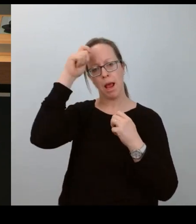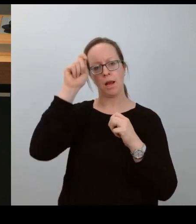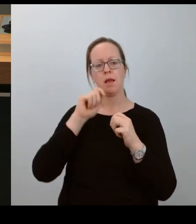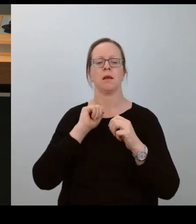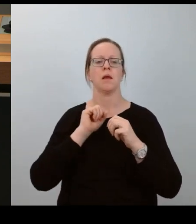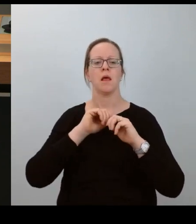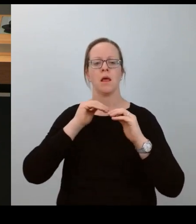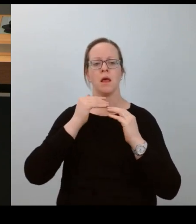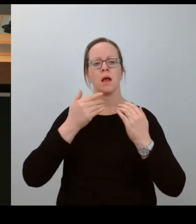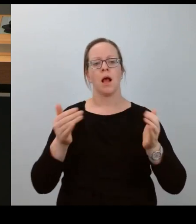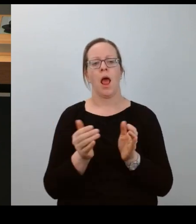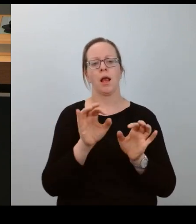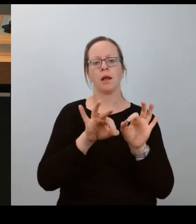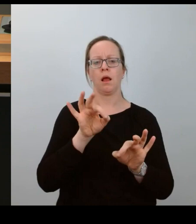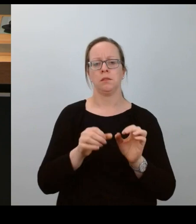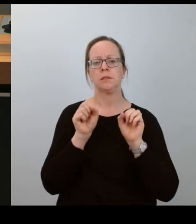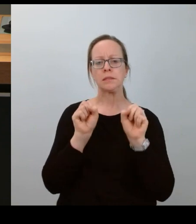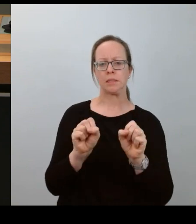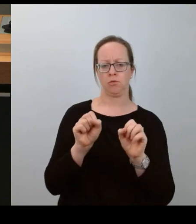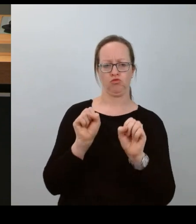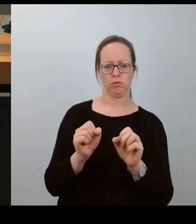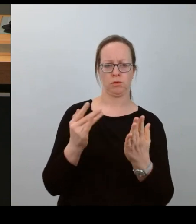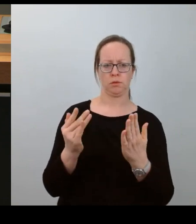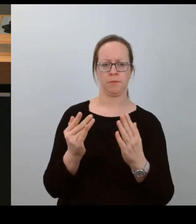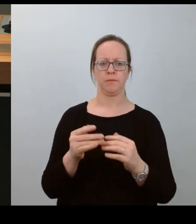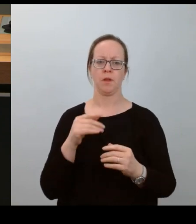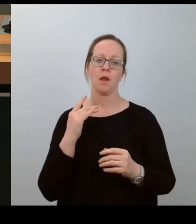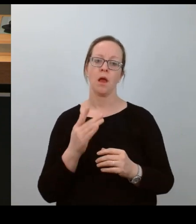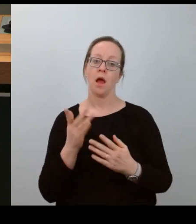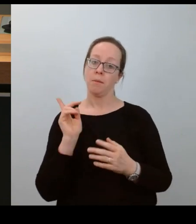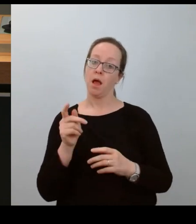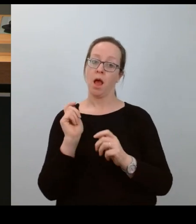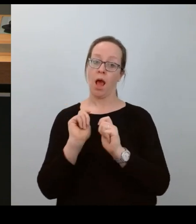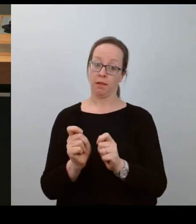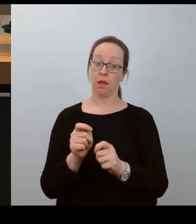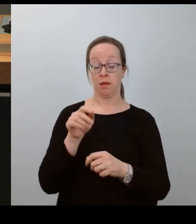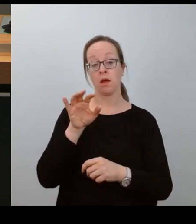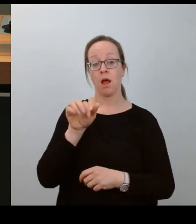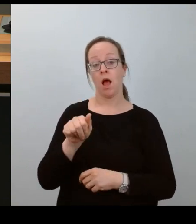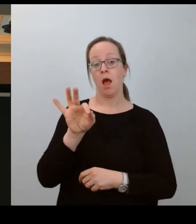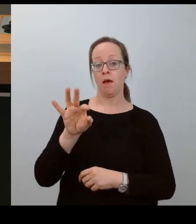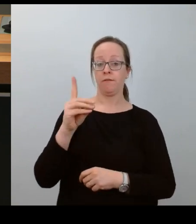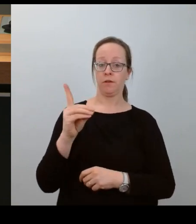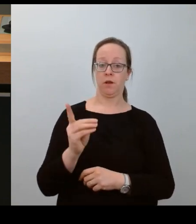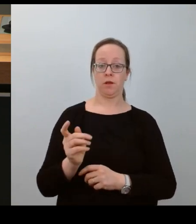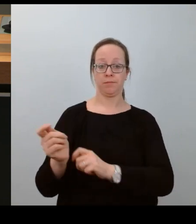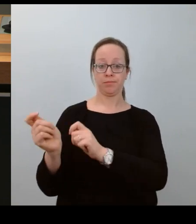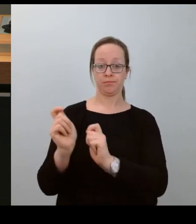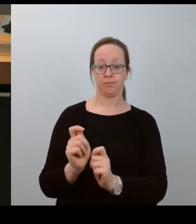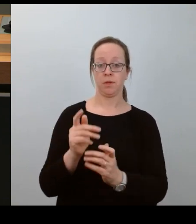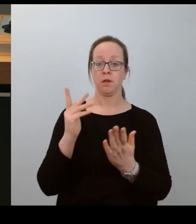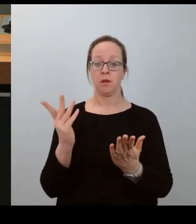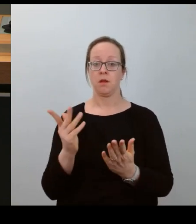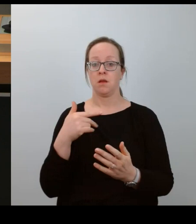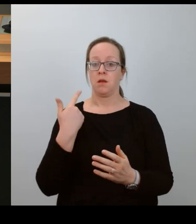mit externem Sachverstand, wo wir uns detailliert auseinander klamüsern wollen, wo genau die Gesetzgebungskompetenz